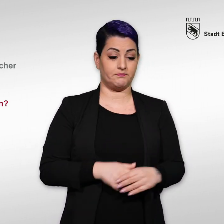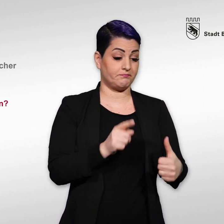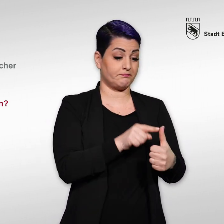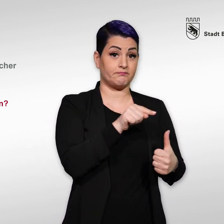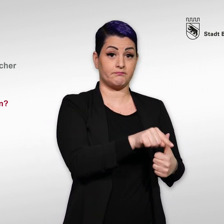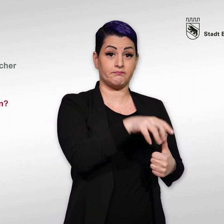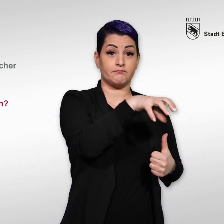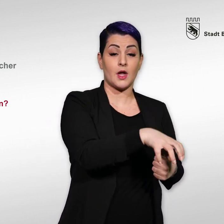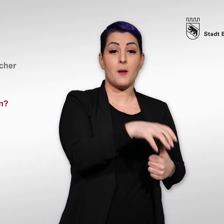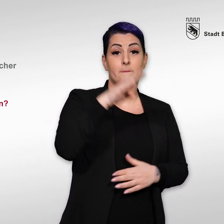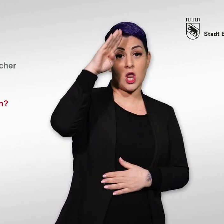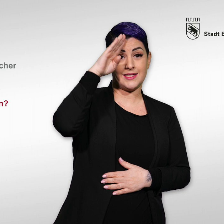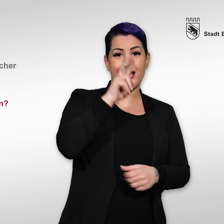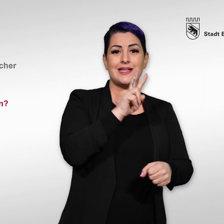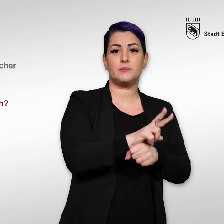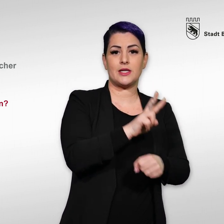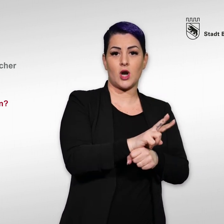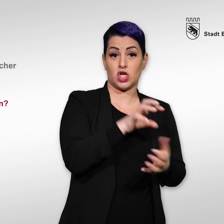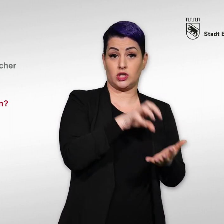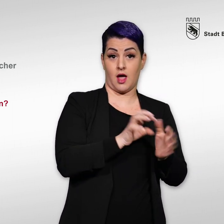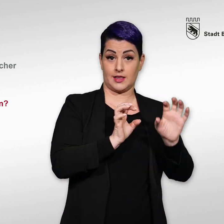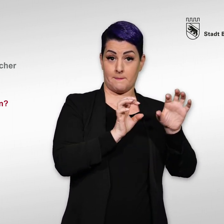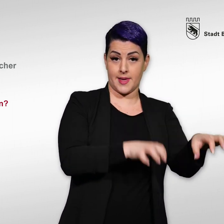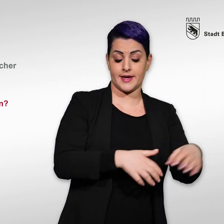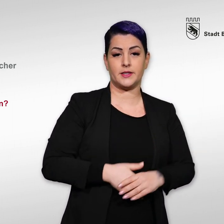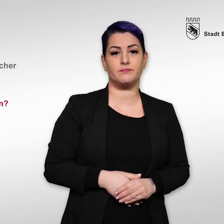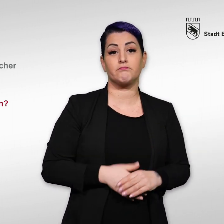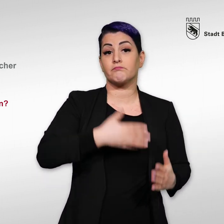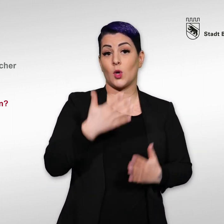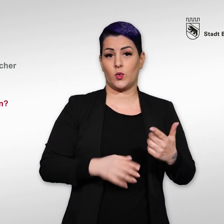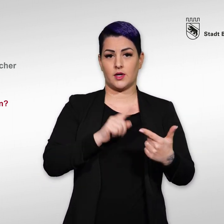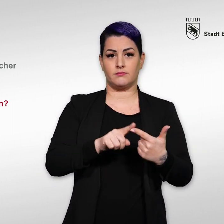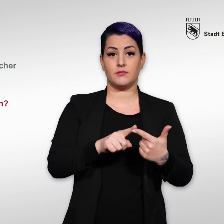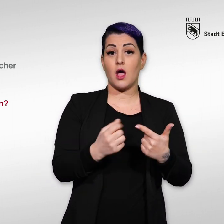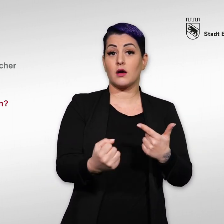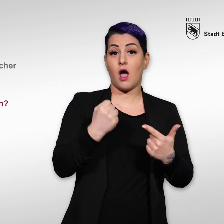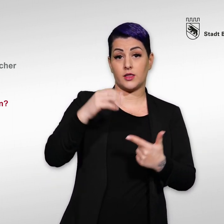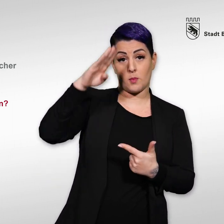bei der Kantonspolizei Wache Bümpliz, der Kantonspolizei Wache Ostring